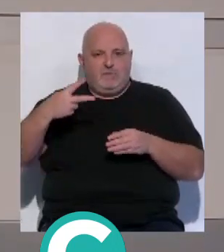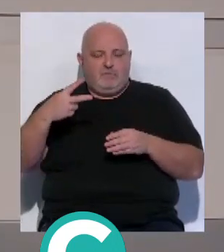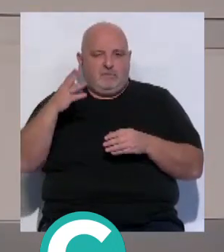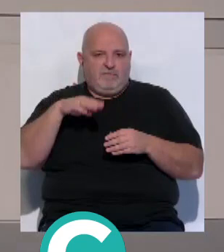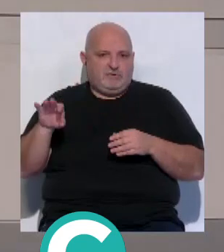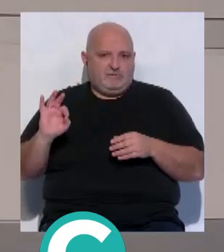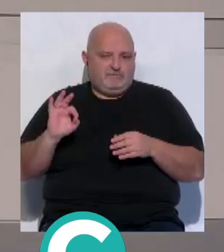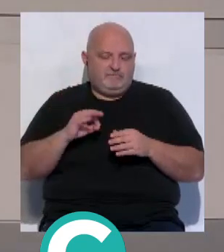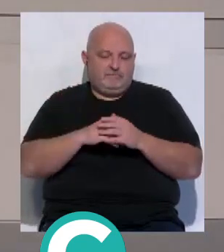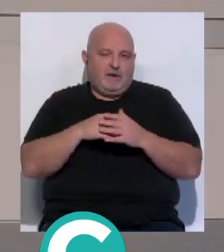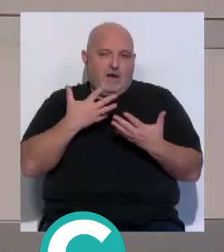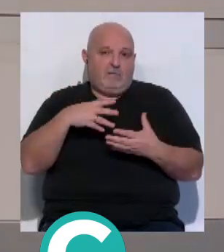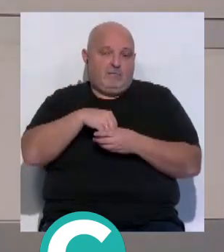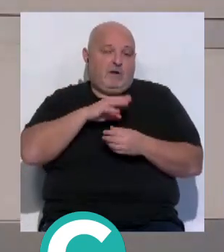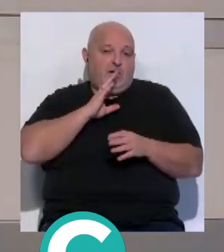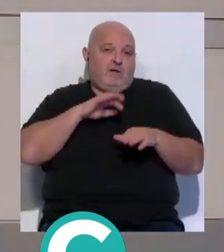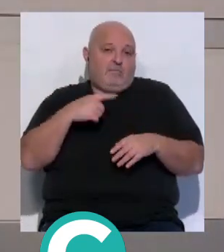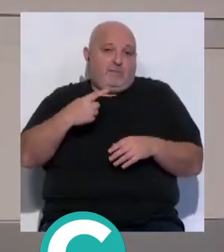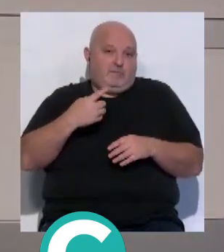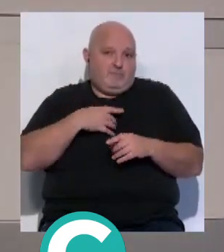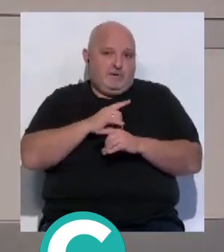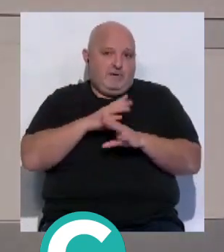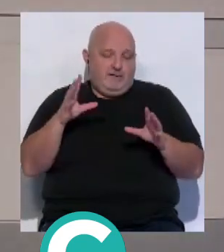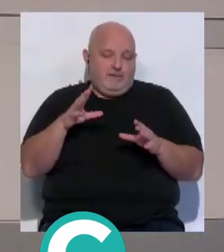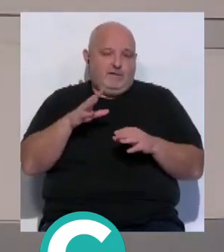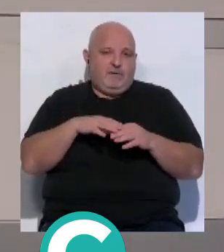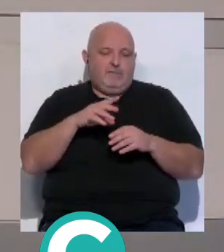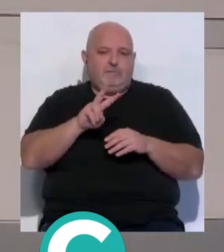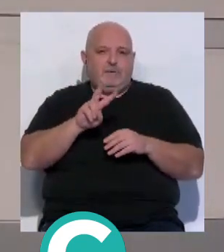fútbol español la que nos ocupa en la liga de fútbol profesional con esos 22 equipos